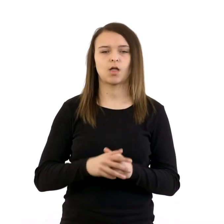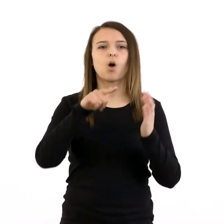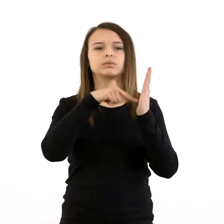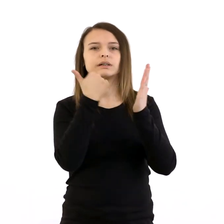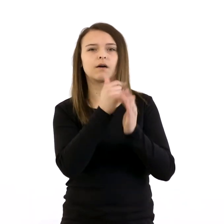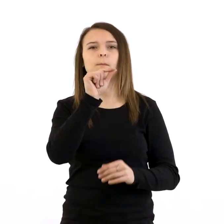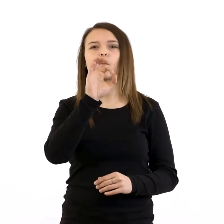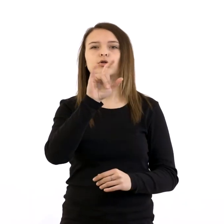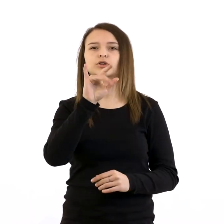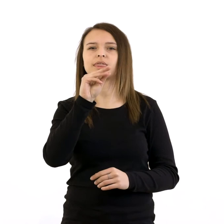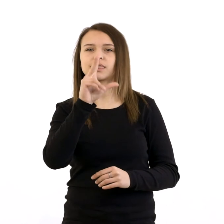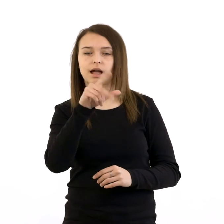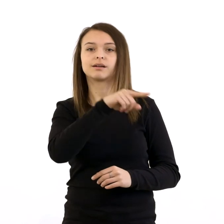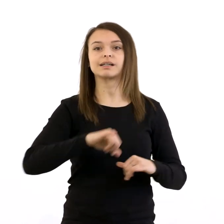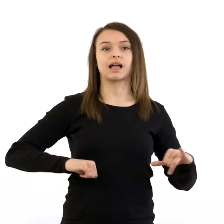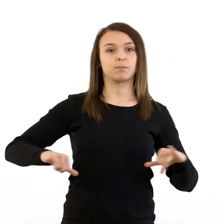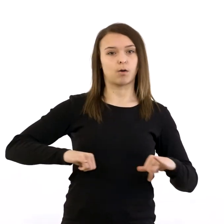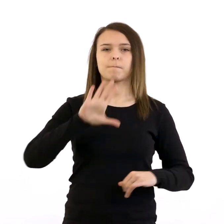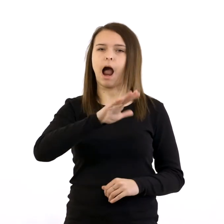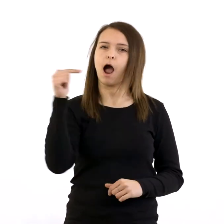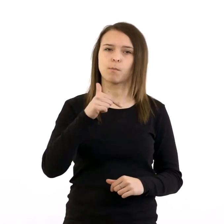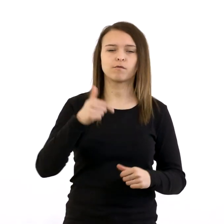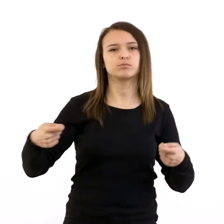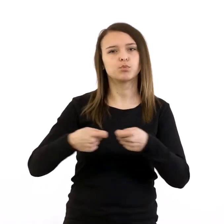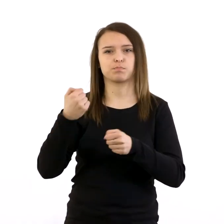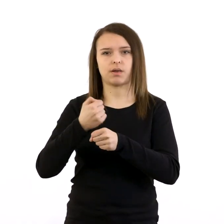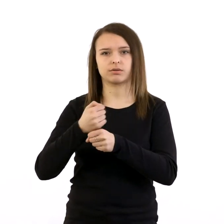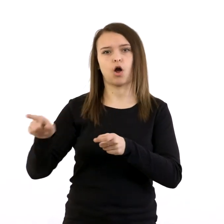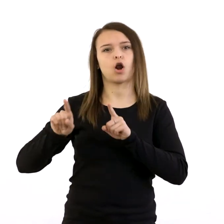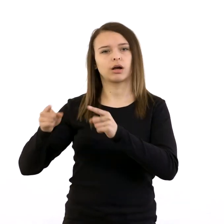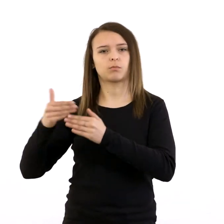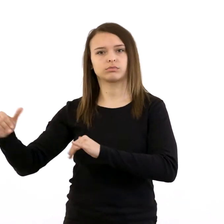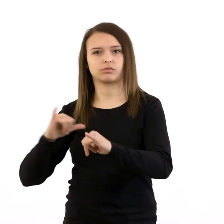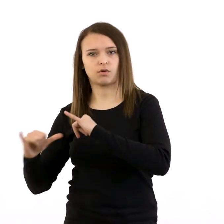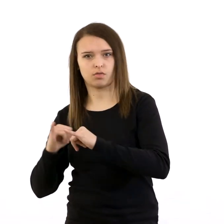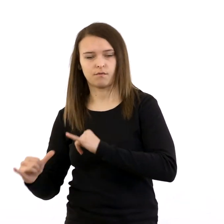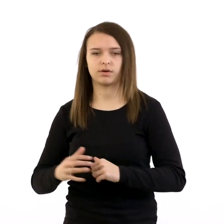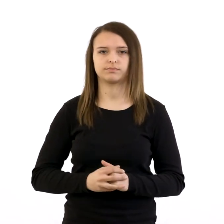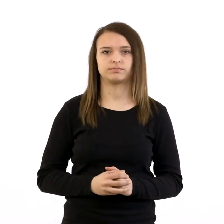Ustawa o pożytku nakłada na samorządy obowiązek współpracy z organizacjami pozarządowymi.